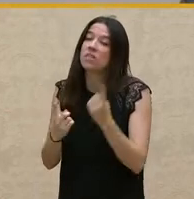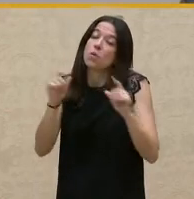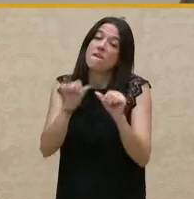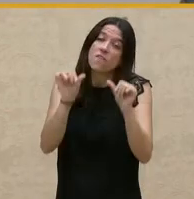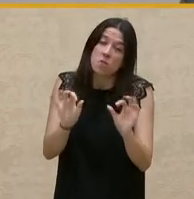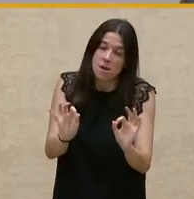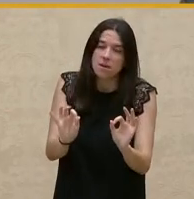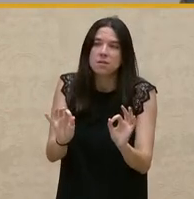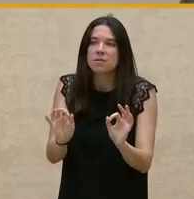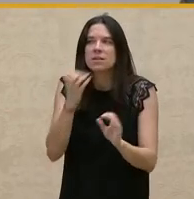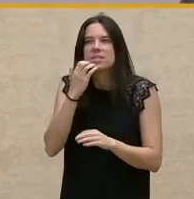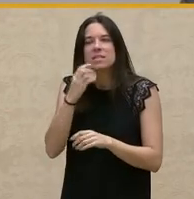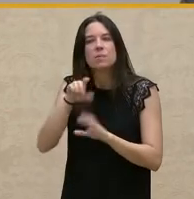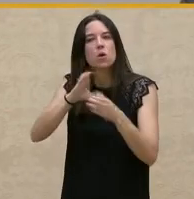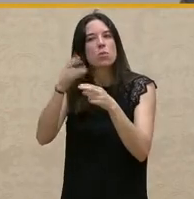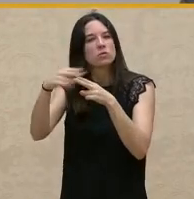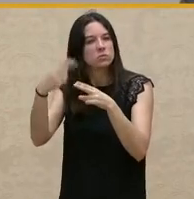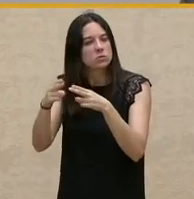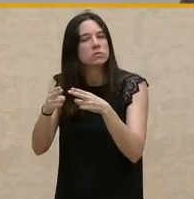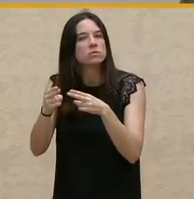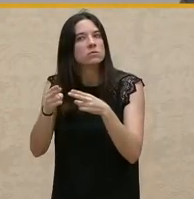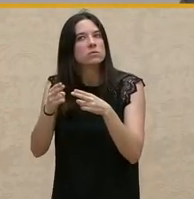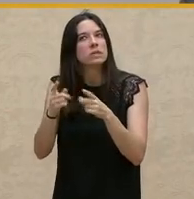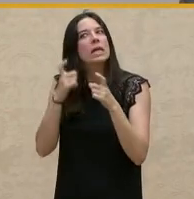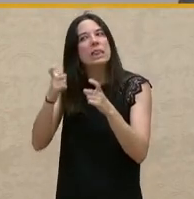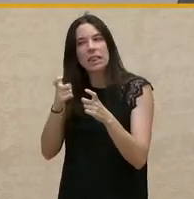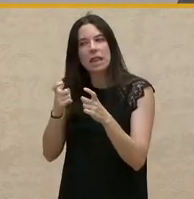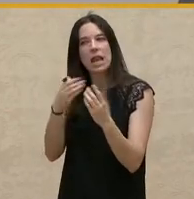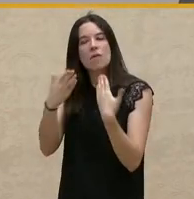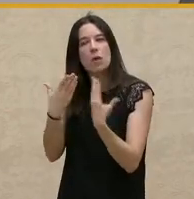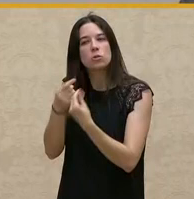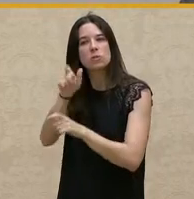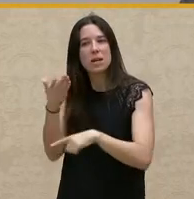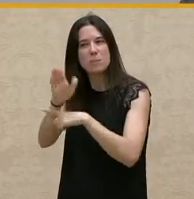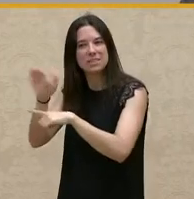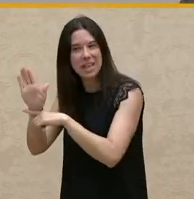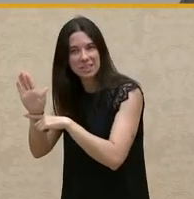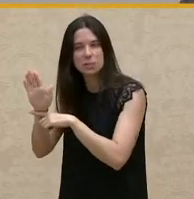si se acercan a determinados representantes que manifiestan ser los representantes únicos de la